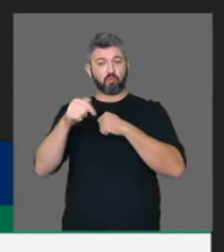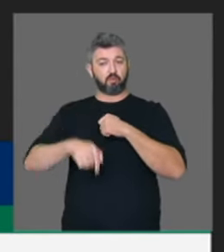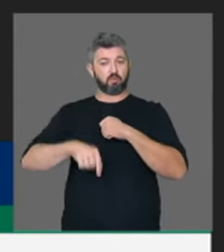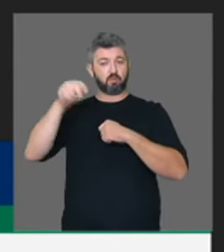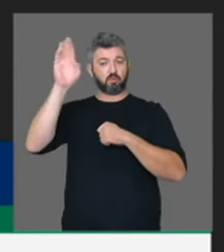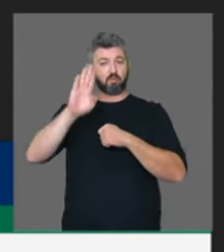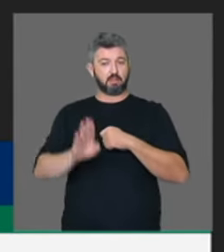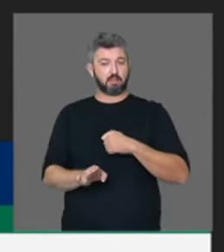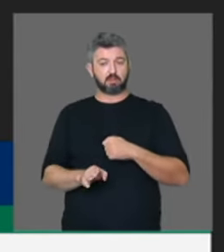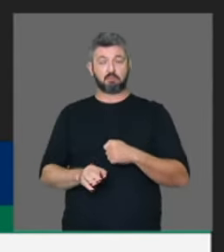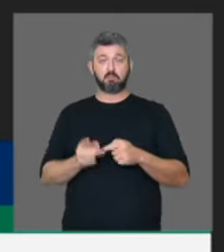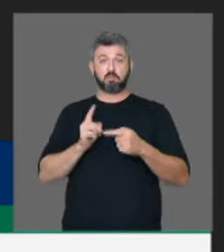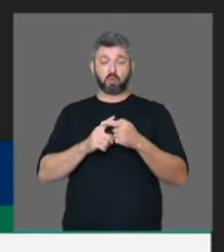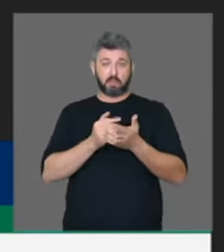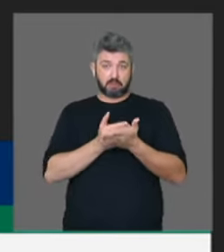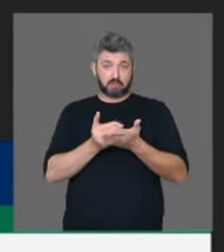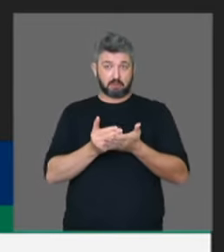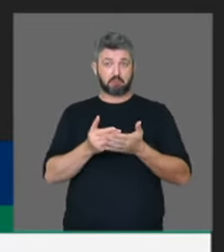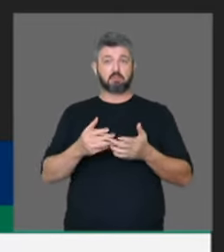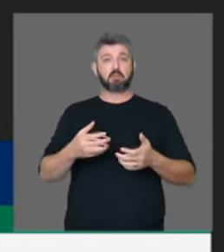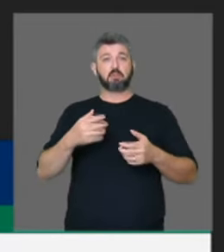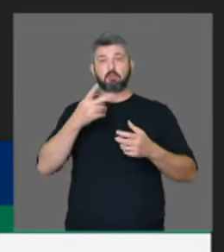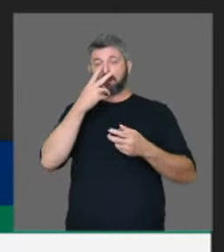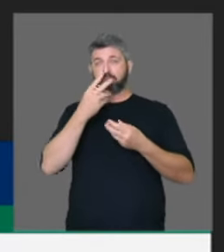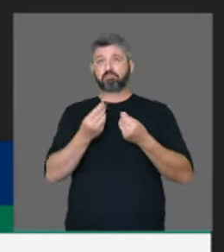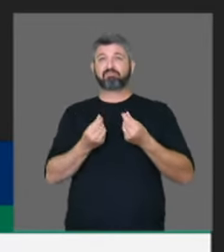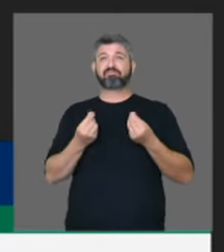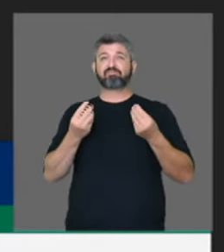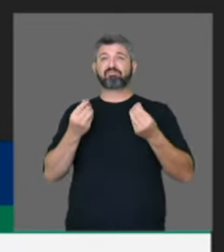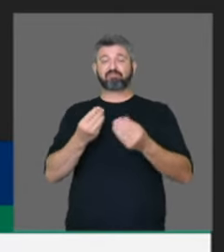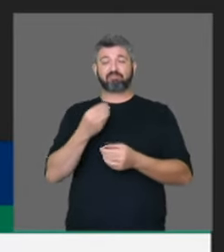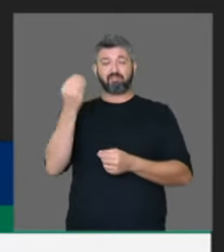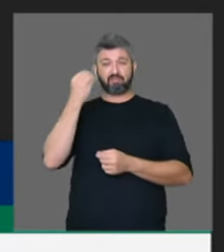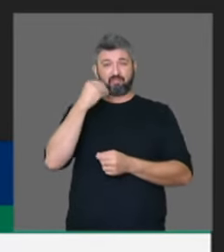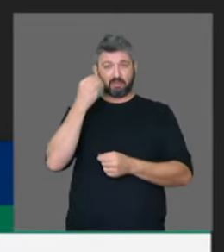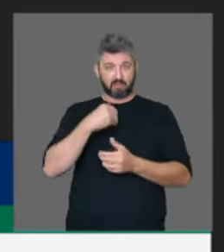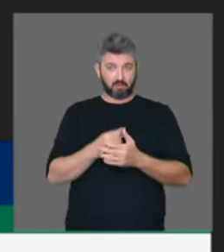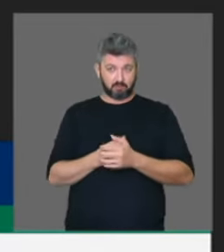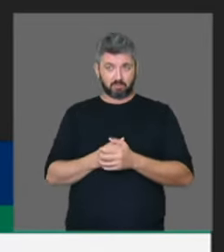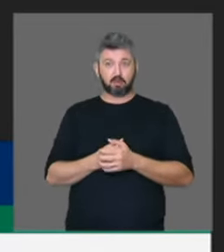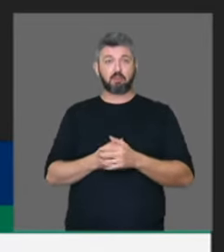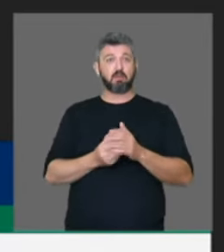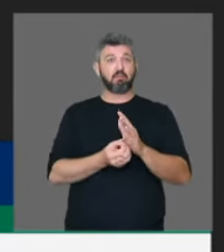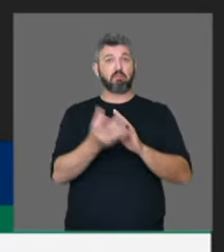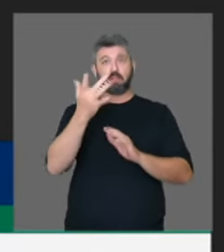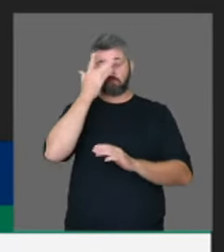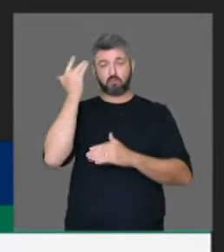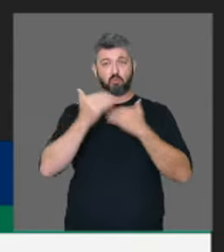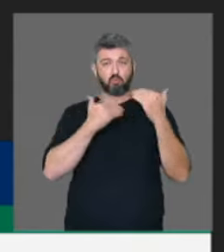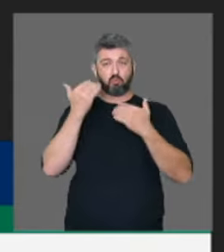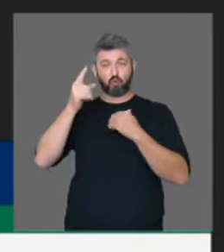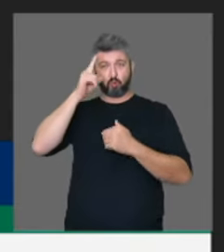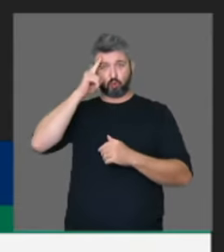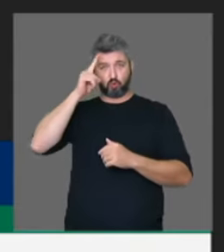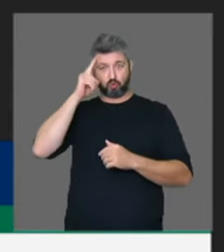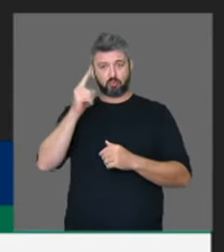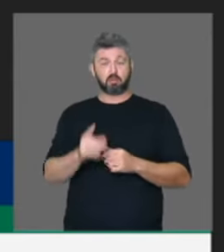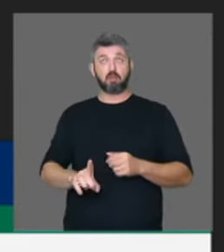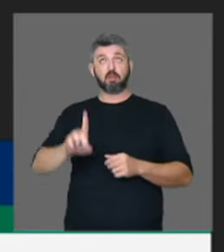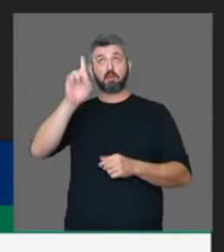PRIORITÁRIO PRIOR TEM ESTADO MUITO É VONTADE E MILHARES DE PESSOAS ESTÃO MORRENDO A CADA DIA. QUE DEUS TENHA MISERICÓRDIA NO BRASIL E QUE